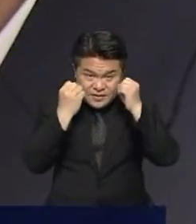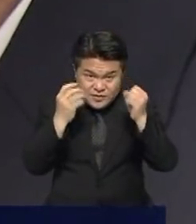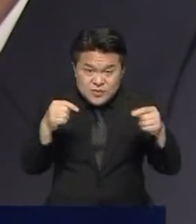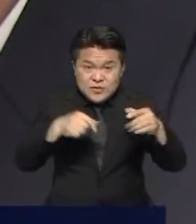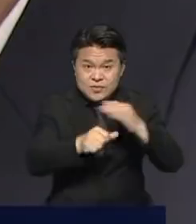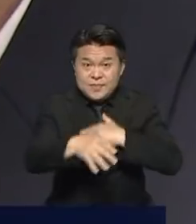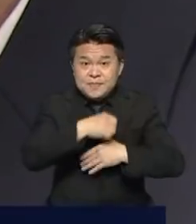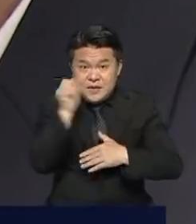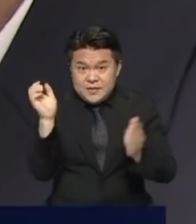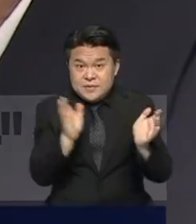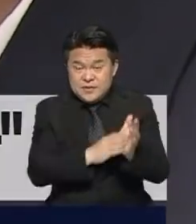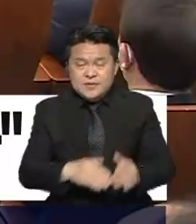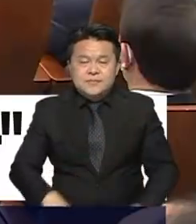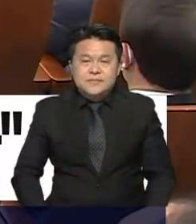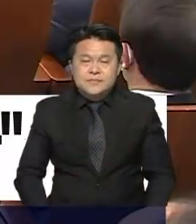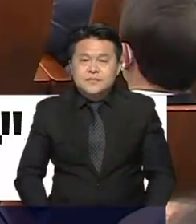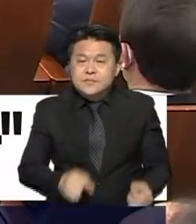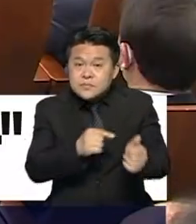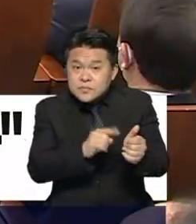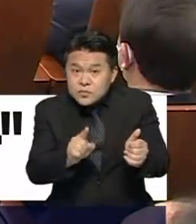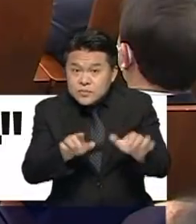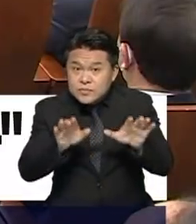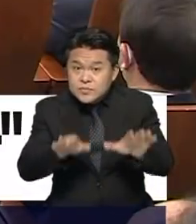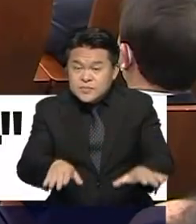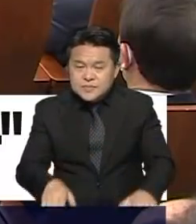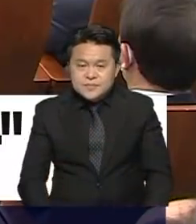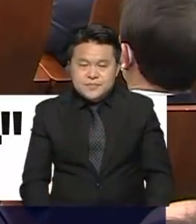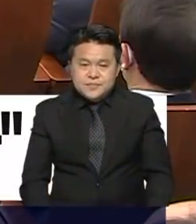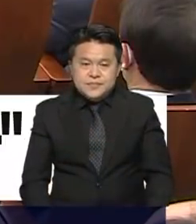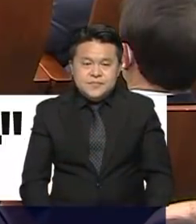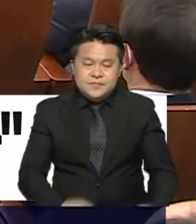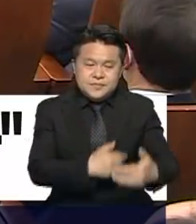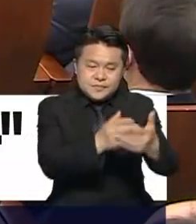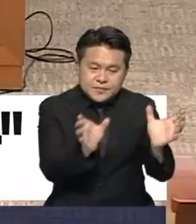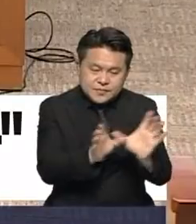권성동 신임 원내대표는 당과 대통령실 간의 수평적 관계를 만들겠다며 차기